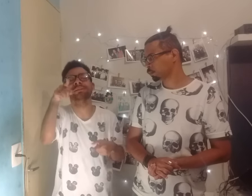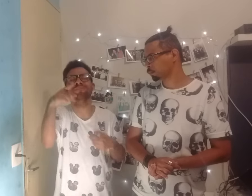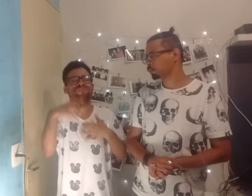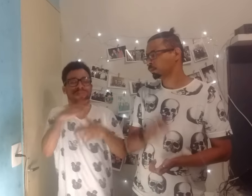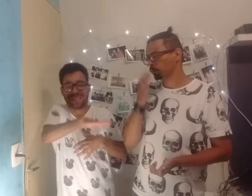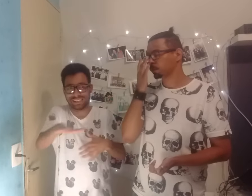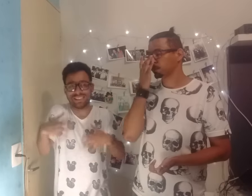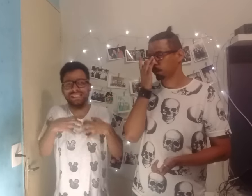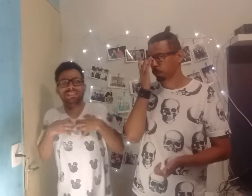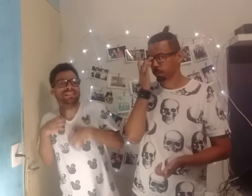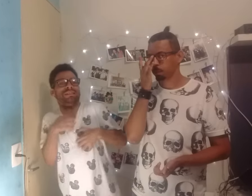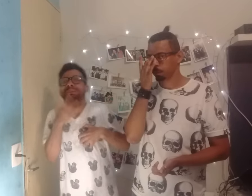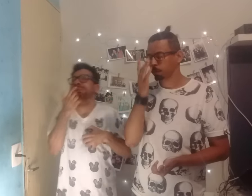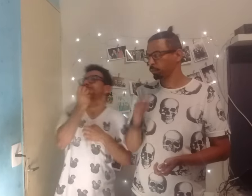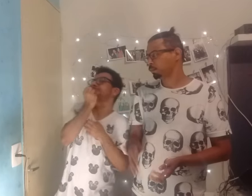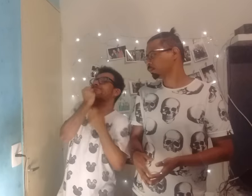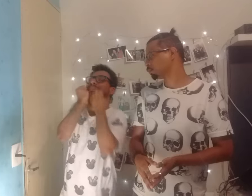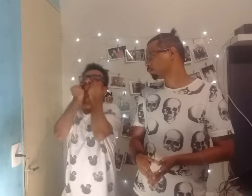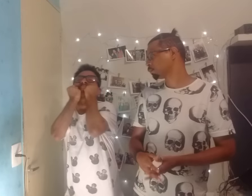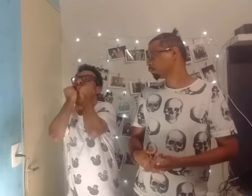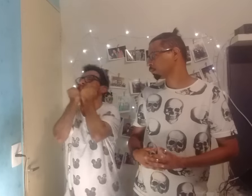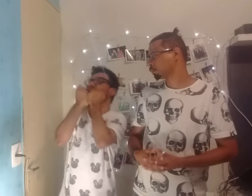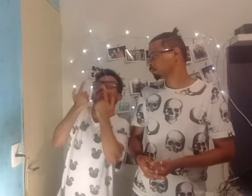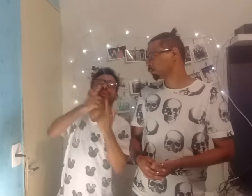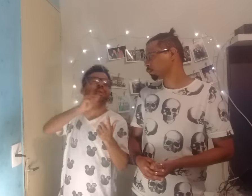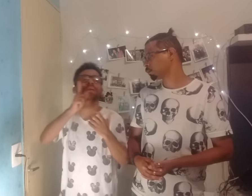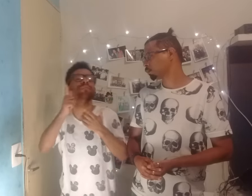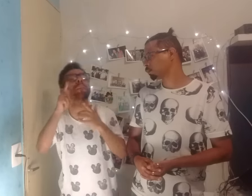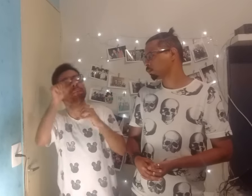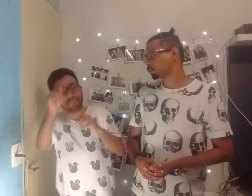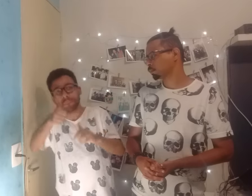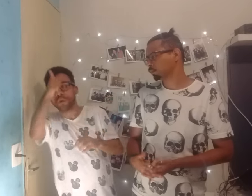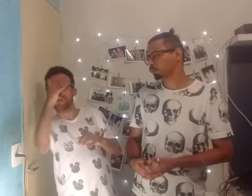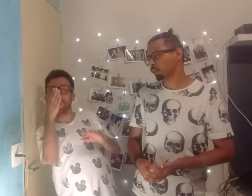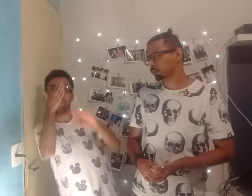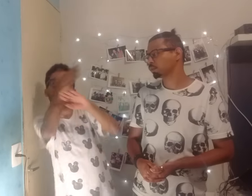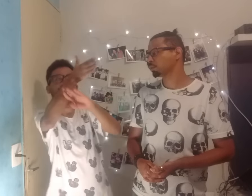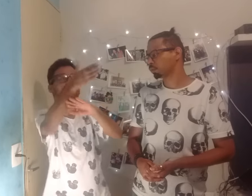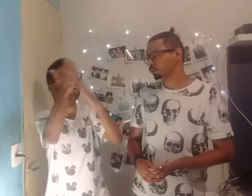por que ? criança sinto mal , não fala , Não conseguir melhor pode entra Psicóloga